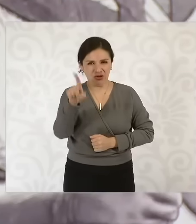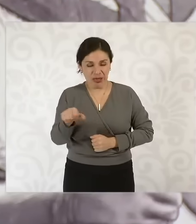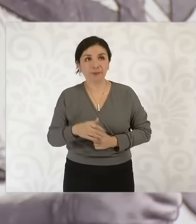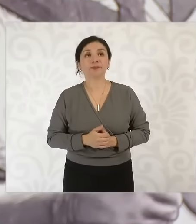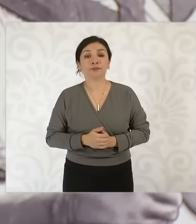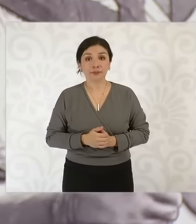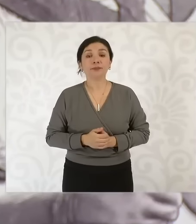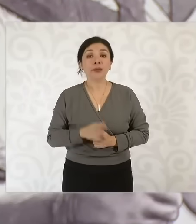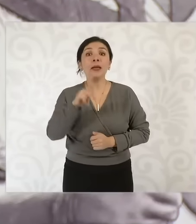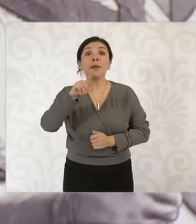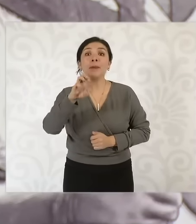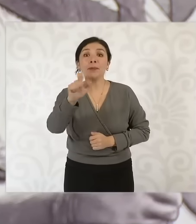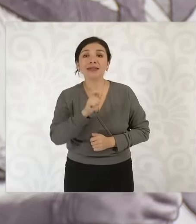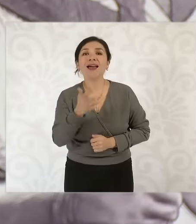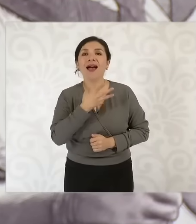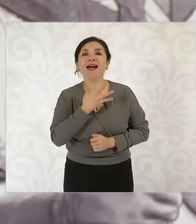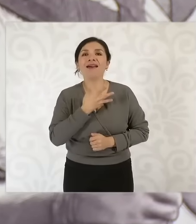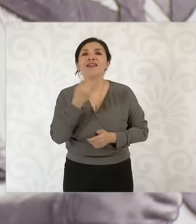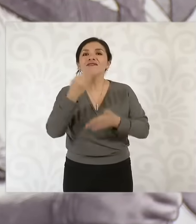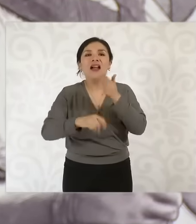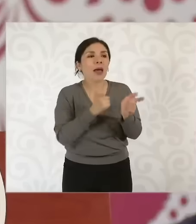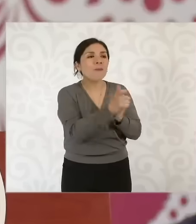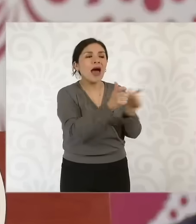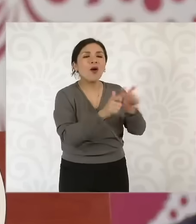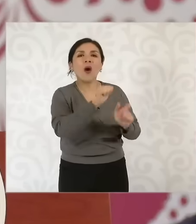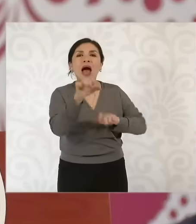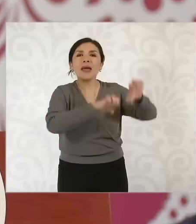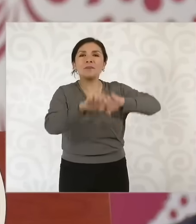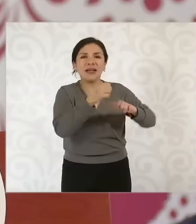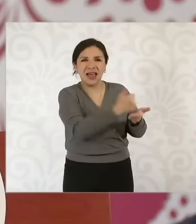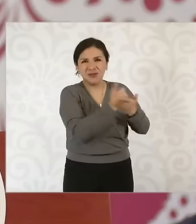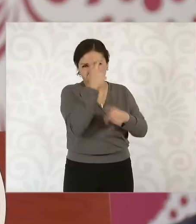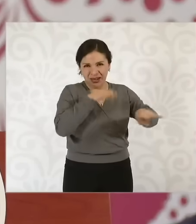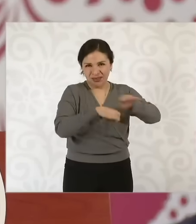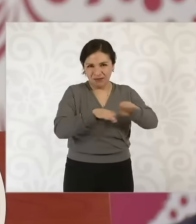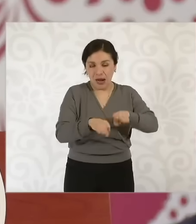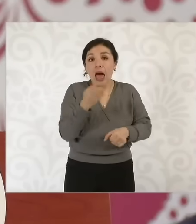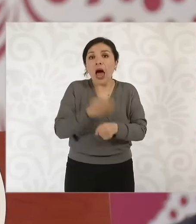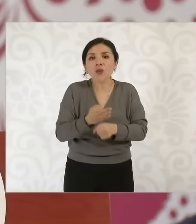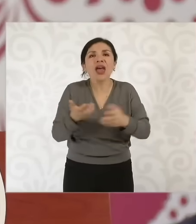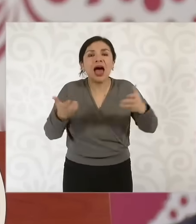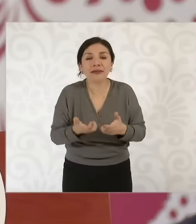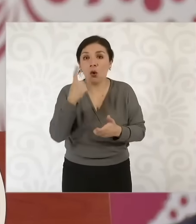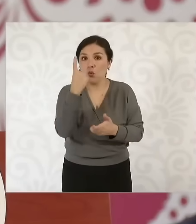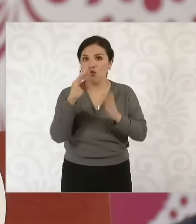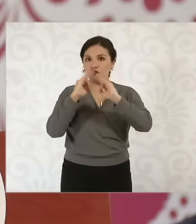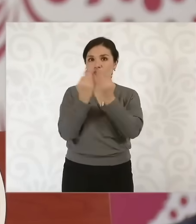tenía pago a proveedores. Entonces, ¿qué es lo que estamos haciendo? Un instrumento especial